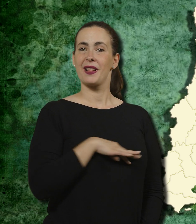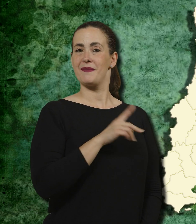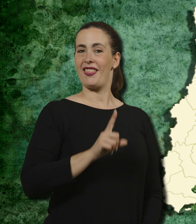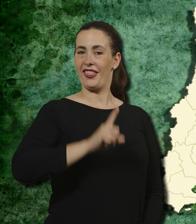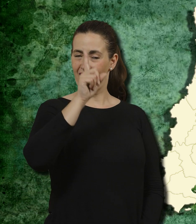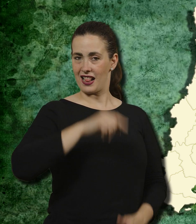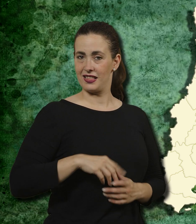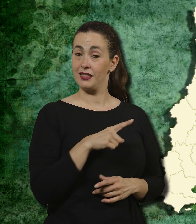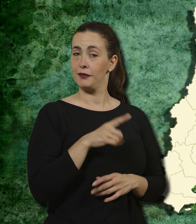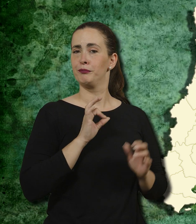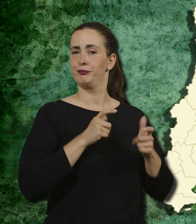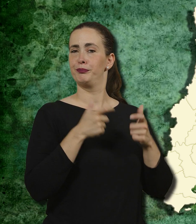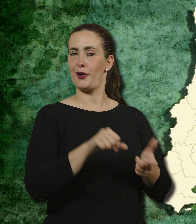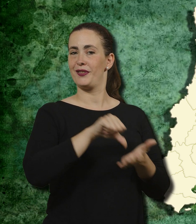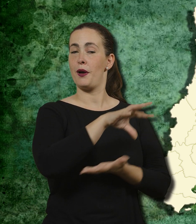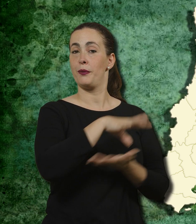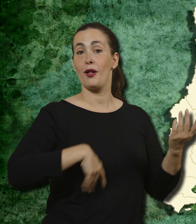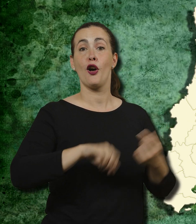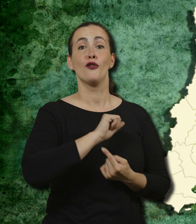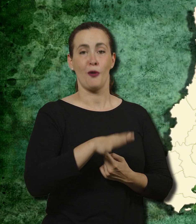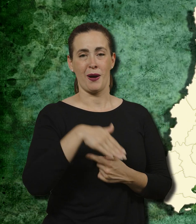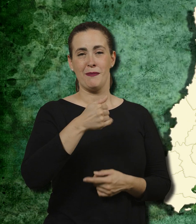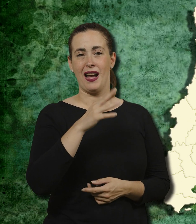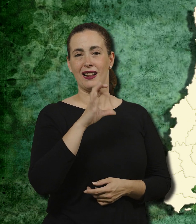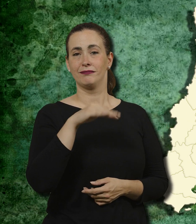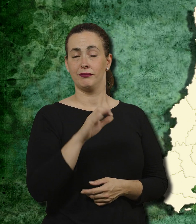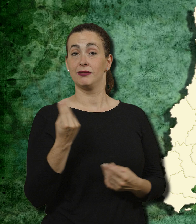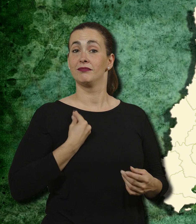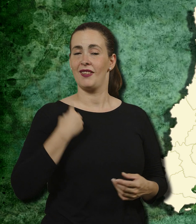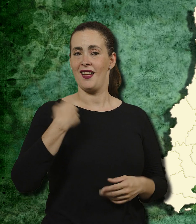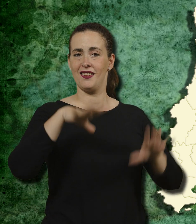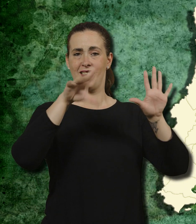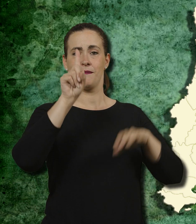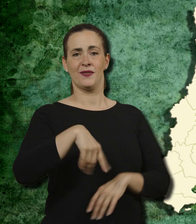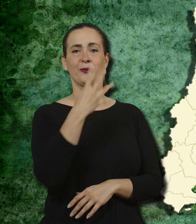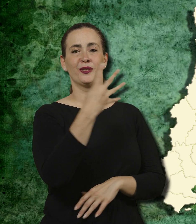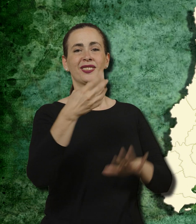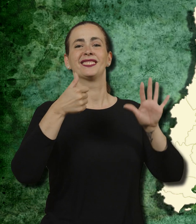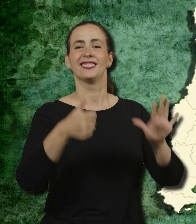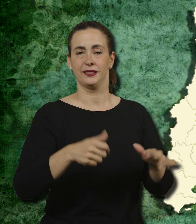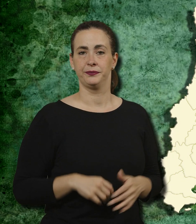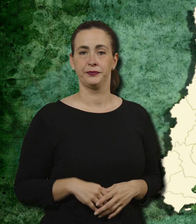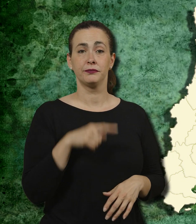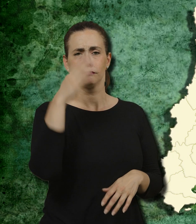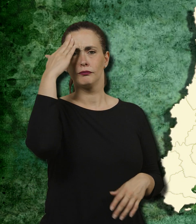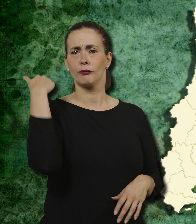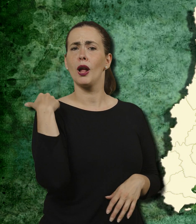PREMIÀ DE DALT Província de Barcelona. Comarca: Maresme Població: 10.446 habitants.